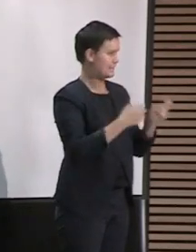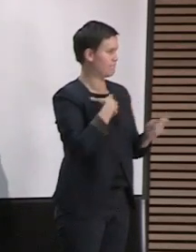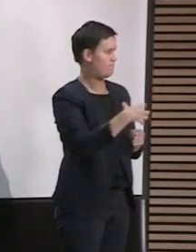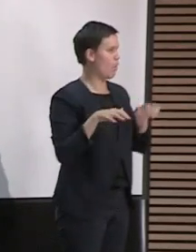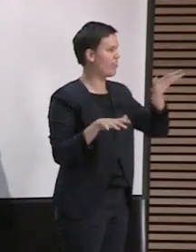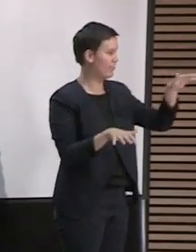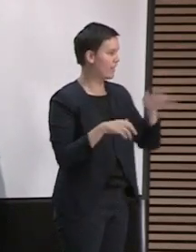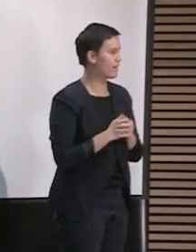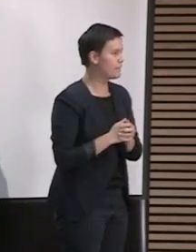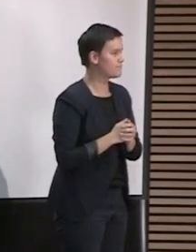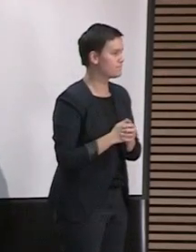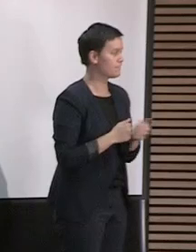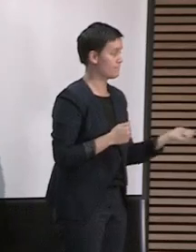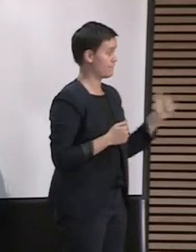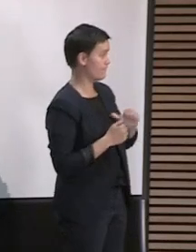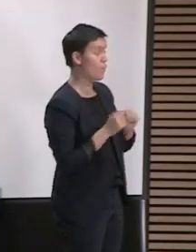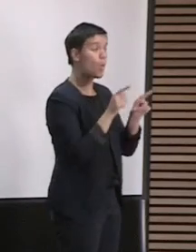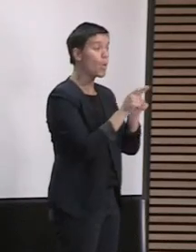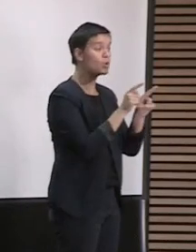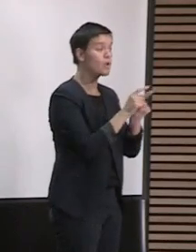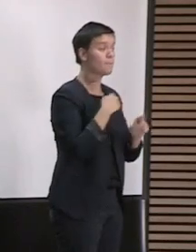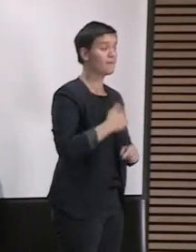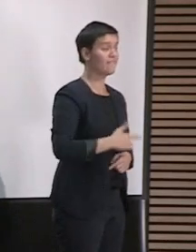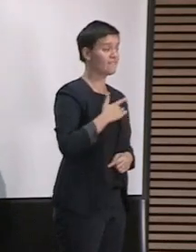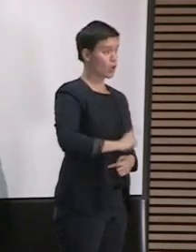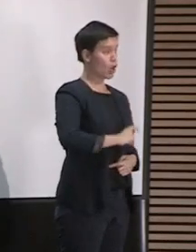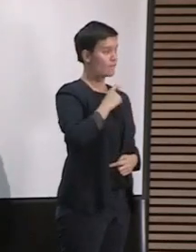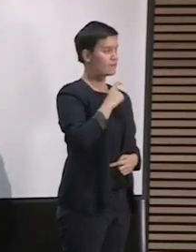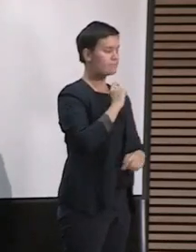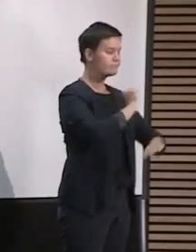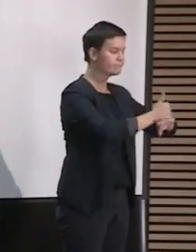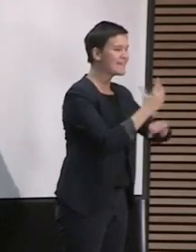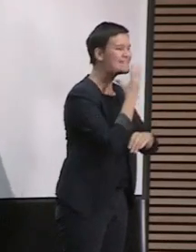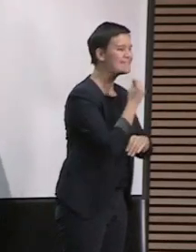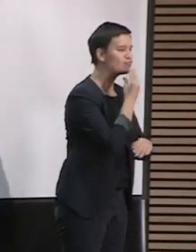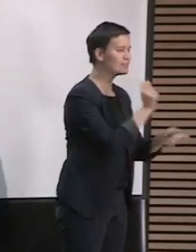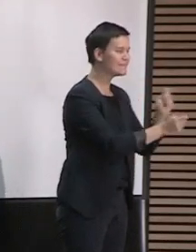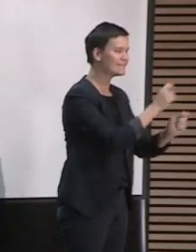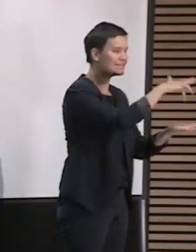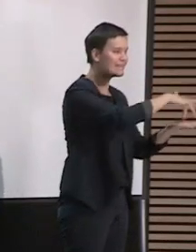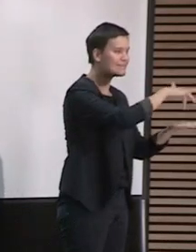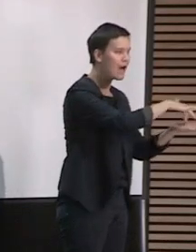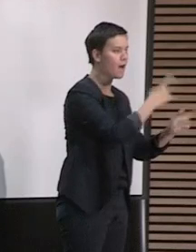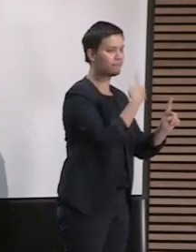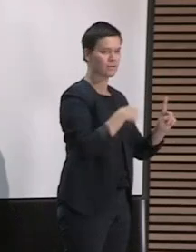oti i a maua panui tetahi tata ki te Tonga o Akarana me Akarana ki te Hauauru, a mo te akiaki i te iwi kia whakamatautauria. GRANT